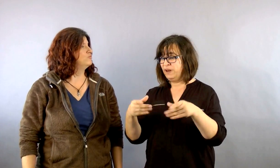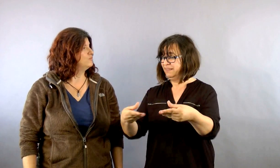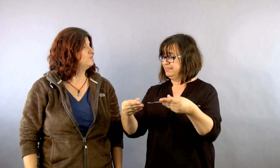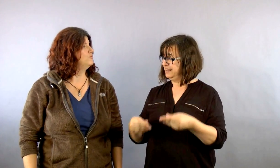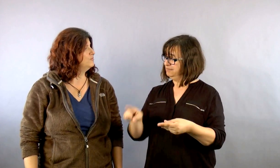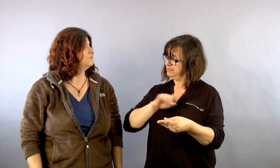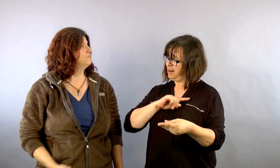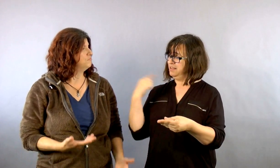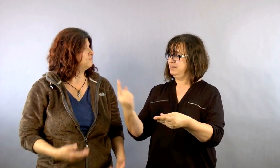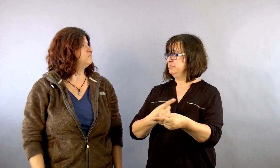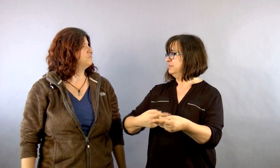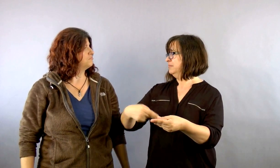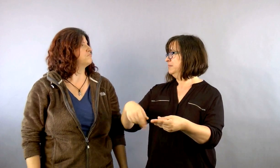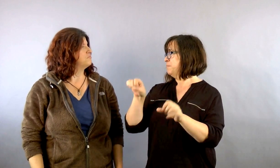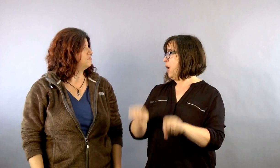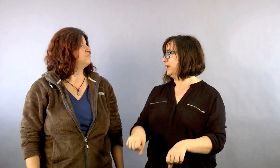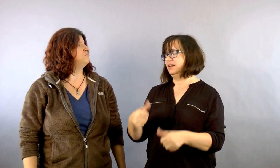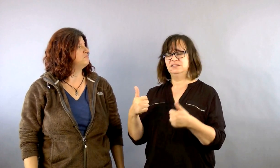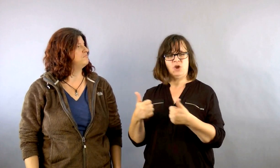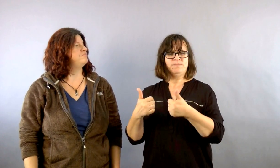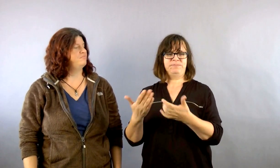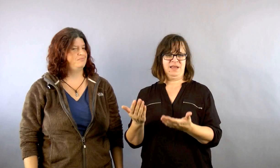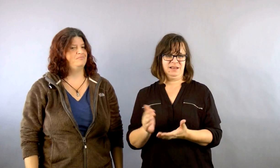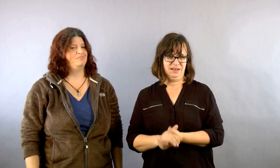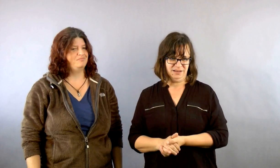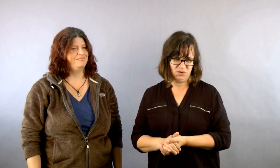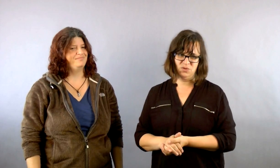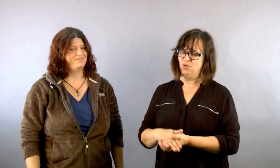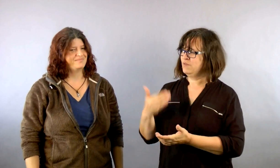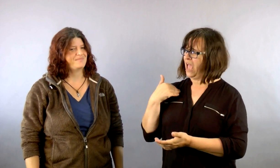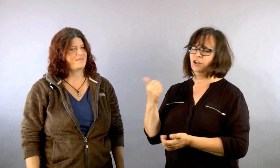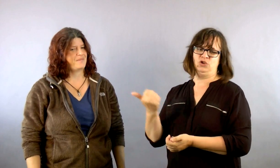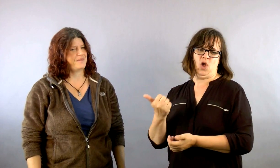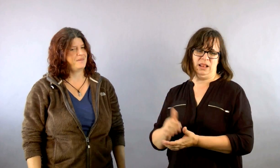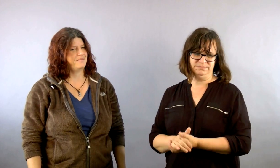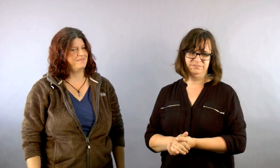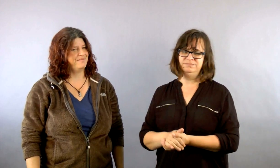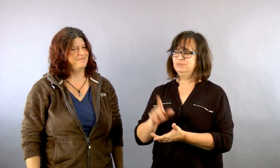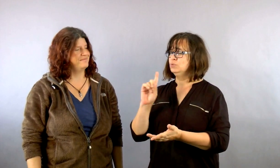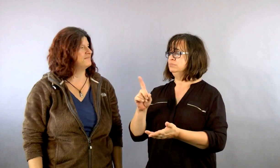Die Urkunde darf dann unsere Gemeinde darf selbst unterschreiben. Das wird toll!